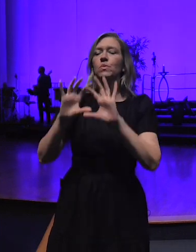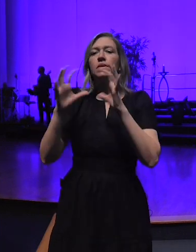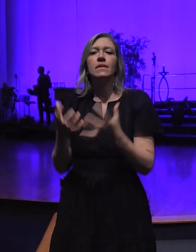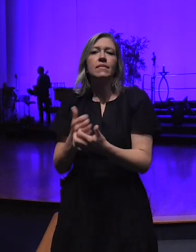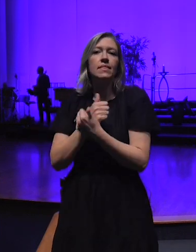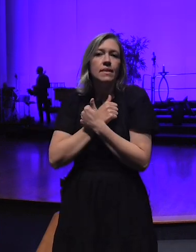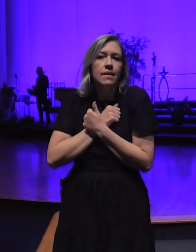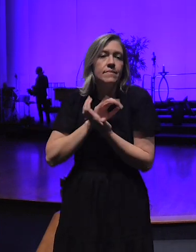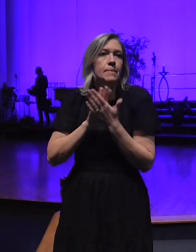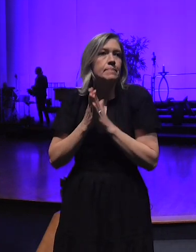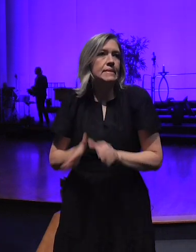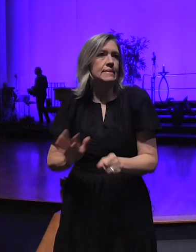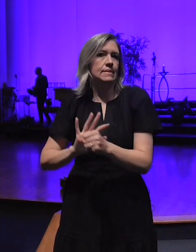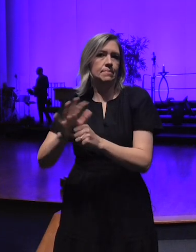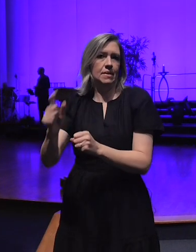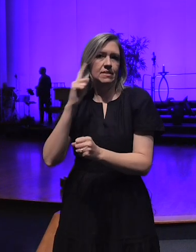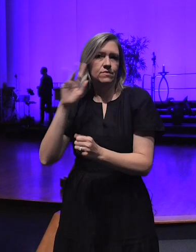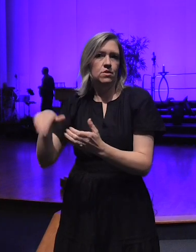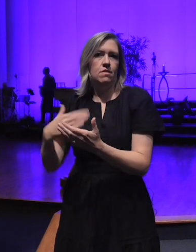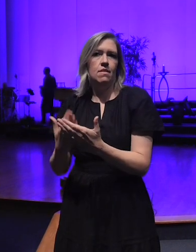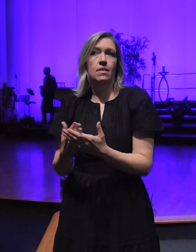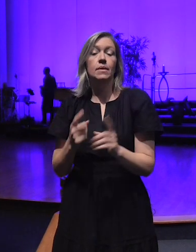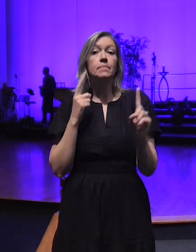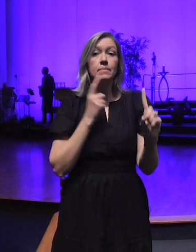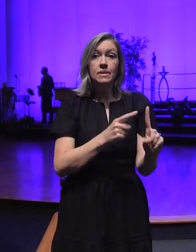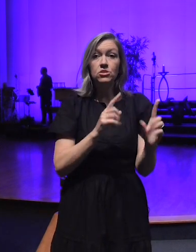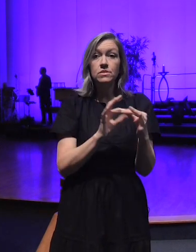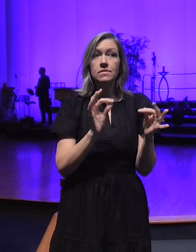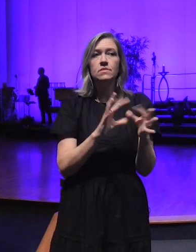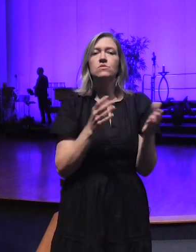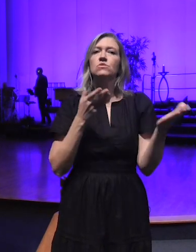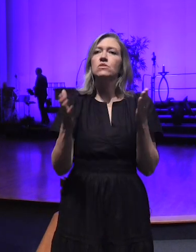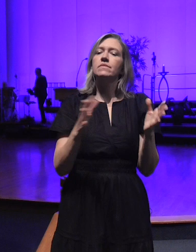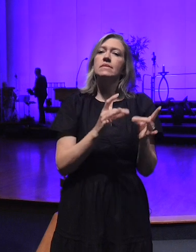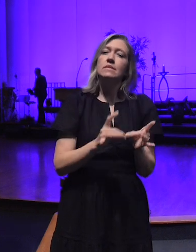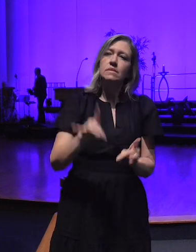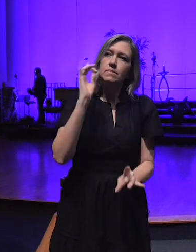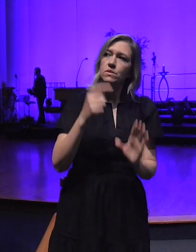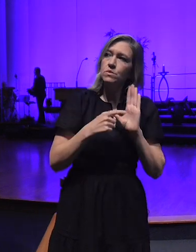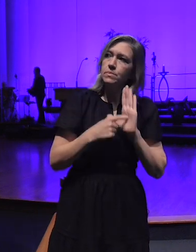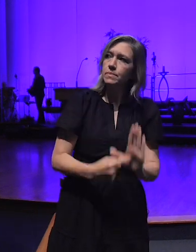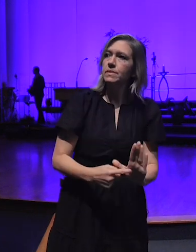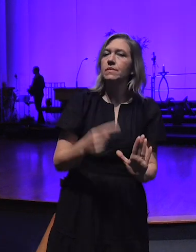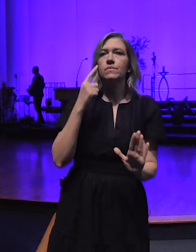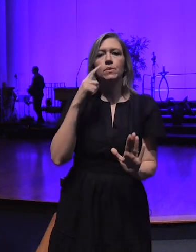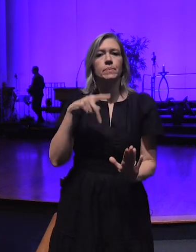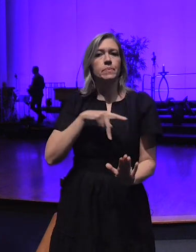y abundancia para toda nuestra misión de servir como un faro espiritual para el empoderamiento personal y